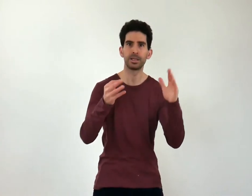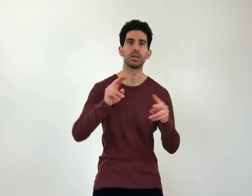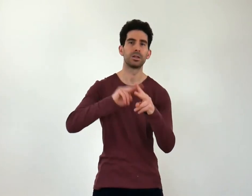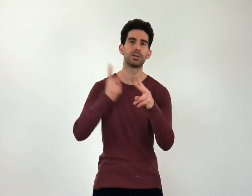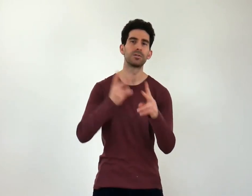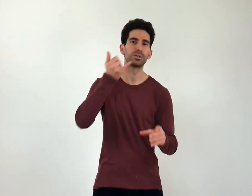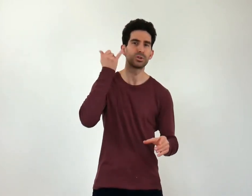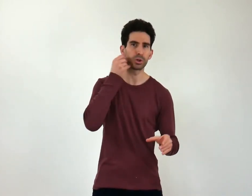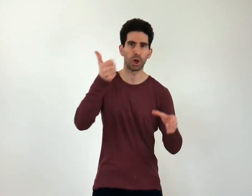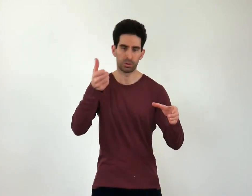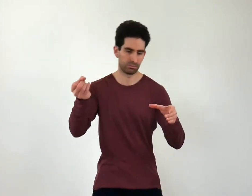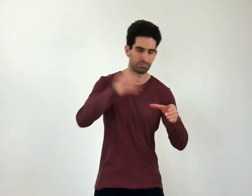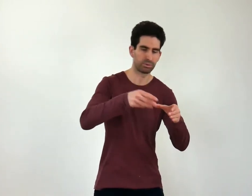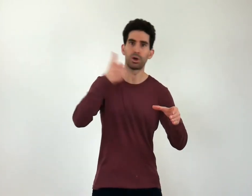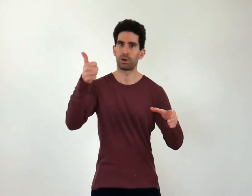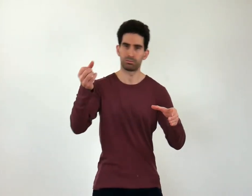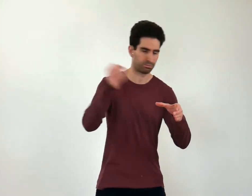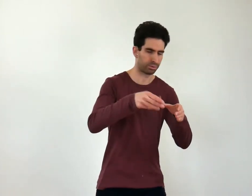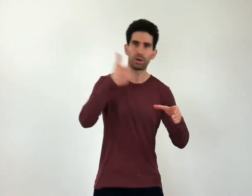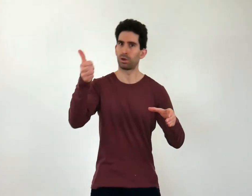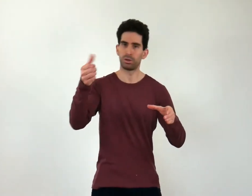d'ajouter les jaunes d'oeuf un par un.